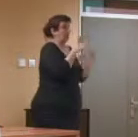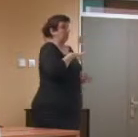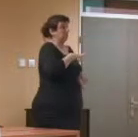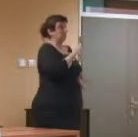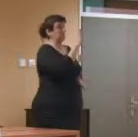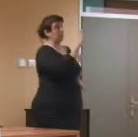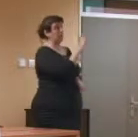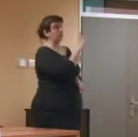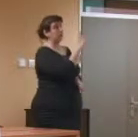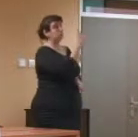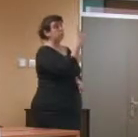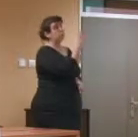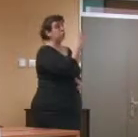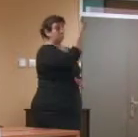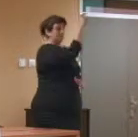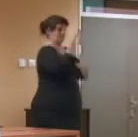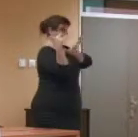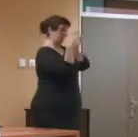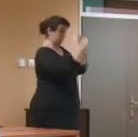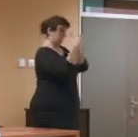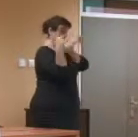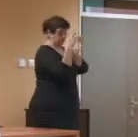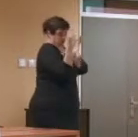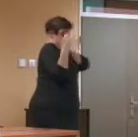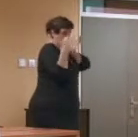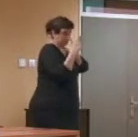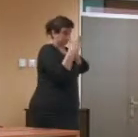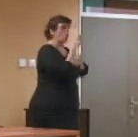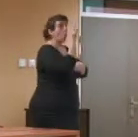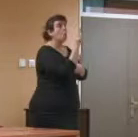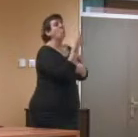de visitantes que vienen a ver las Fallas